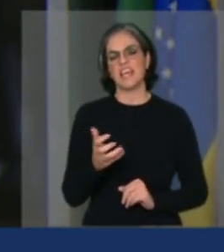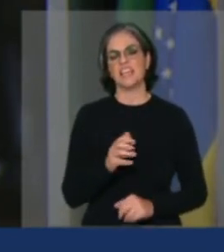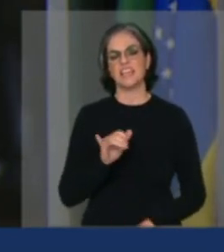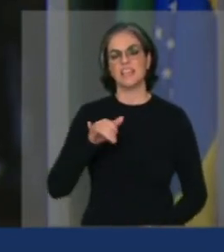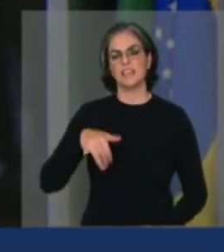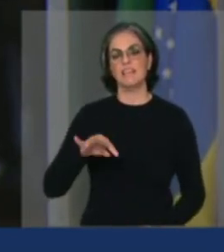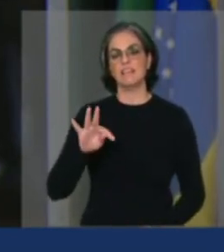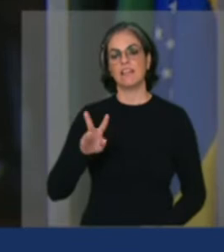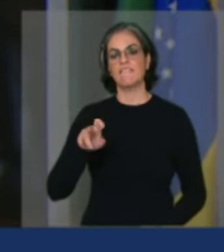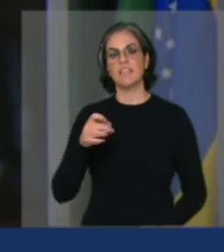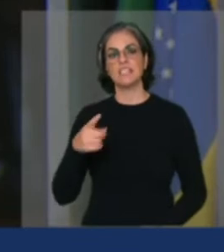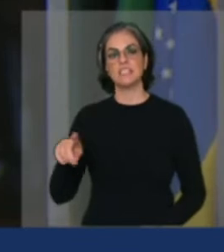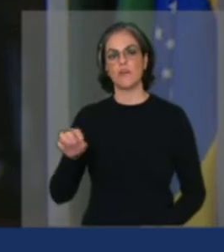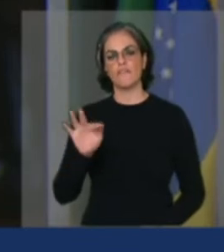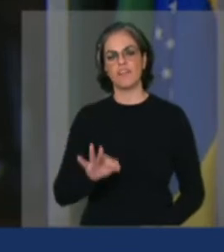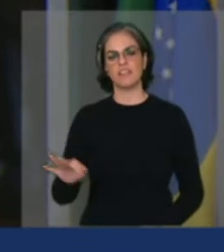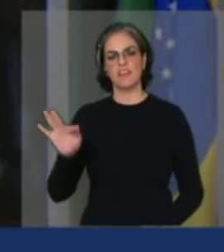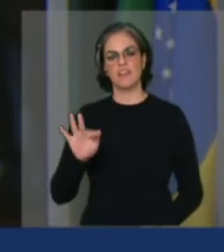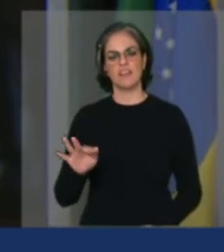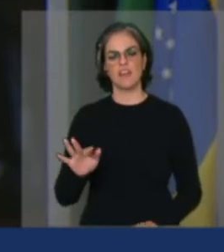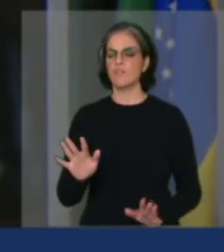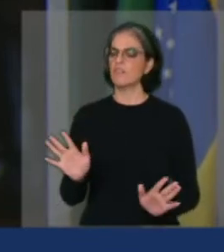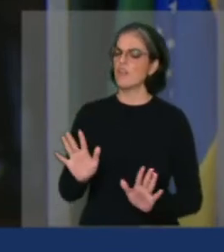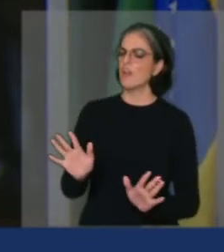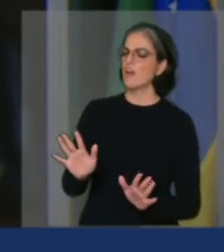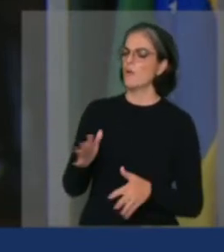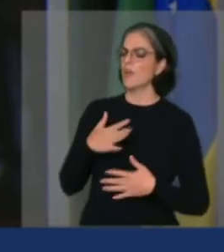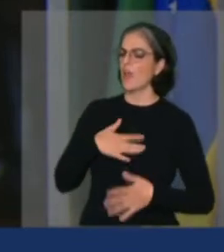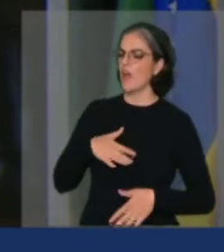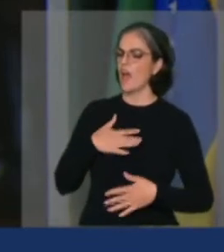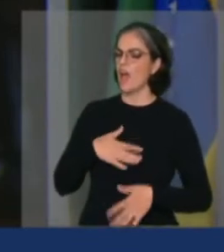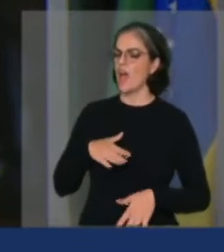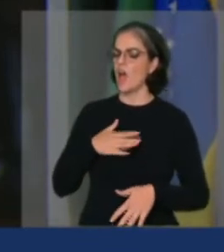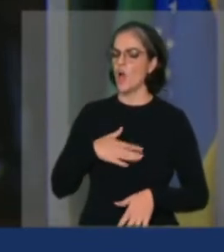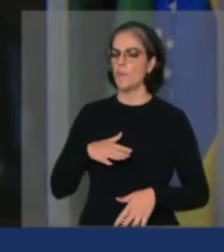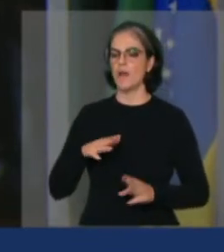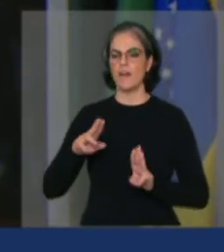FEDERAL. E O QUE É QUE TEM? CALMA. CAMADA SÓ AGE NO LIMITE DA CONSTITUIÇÃO